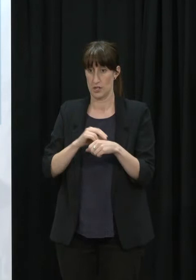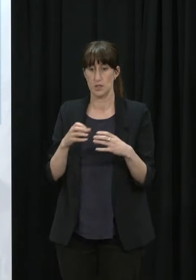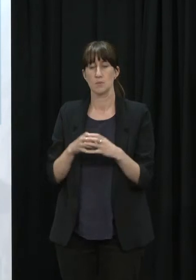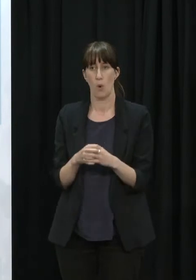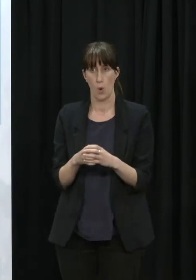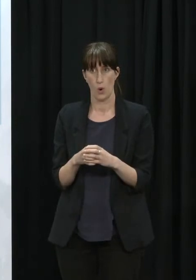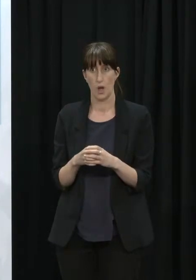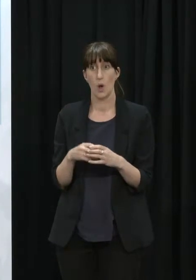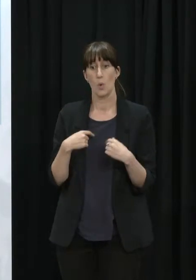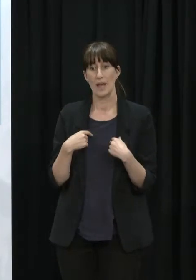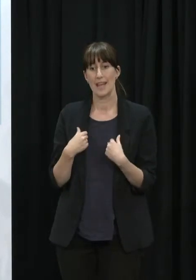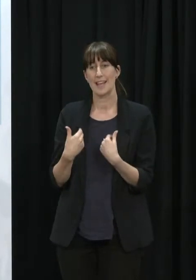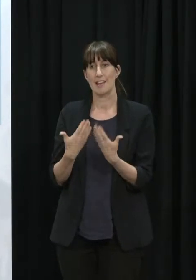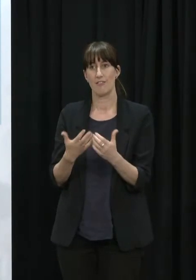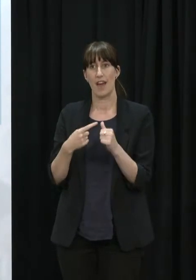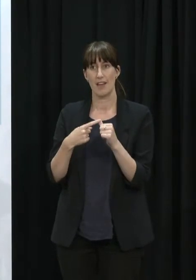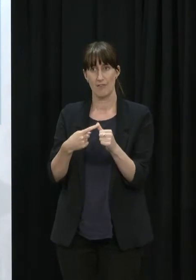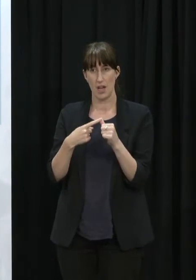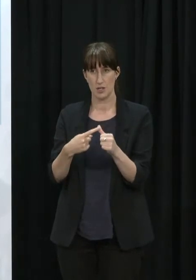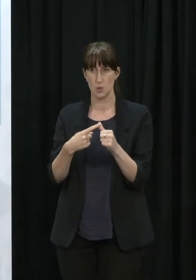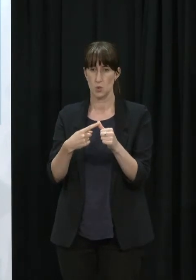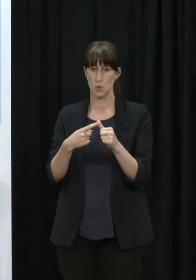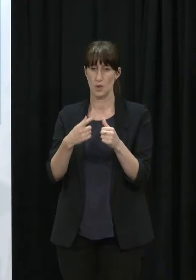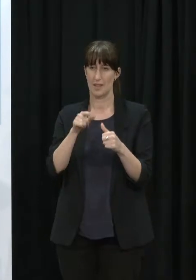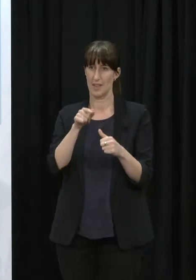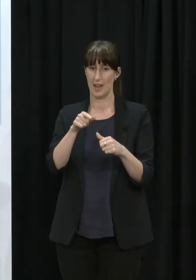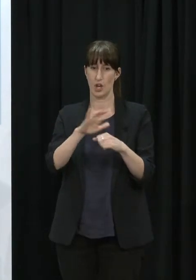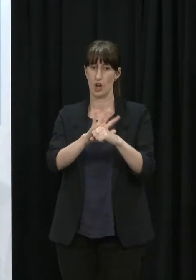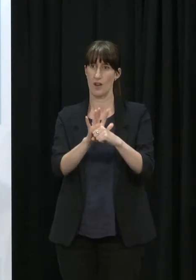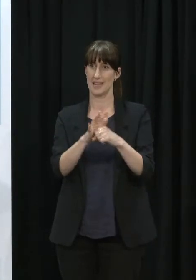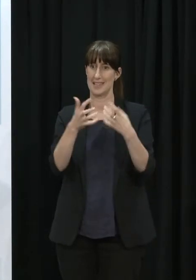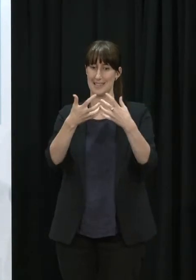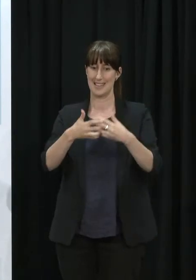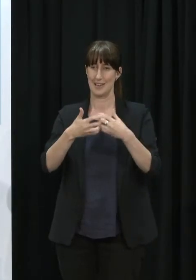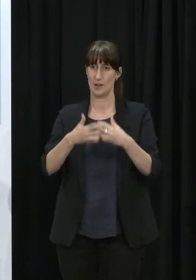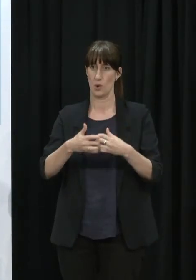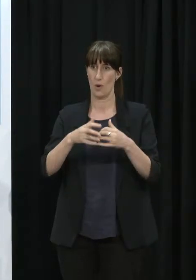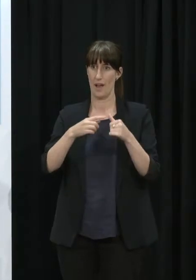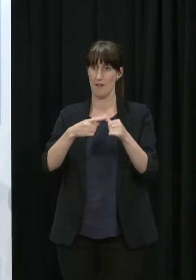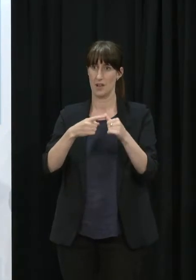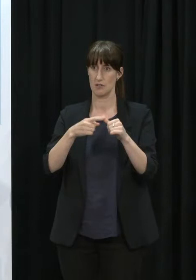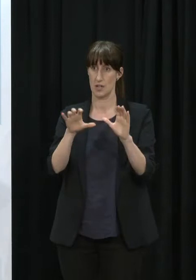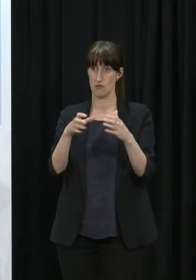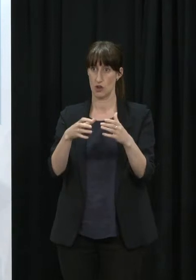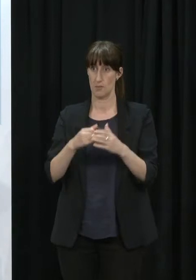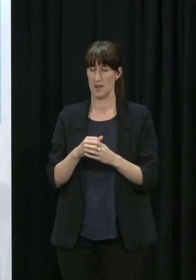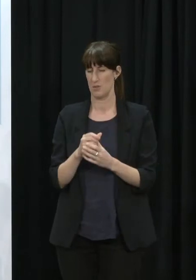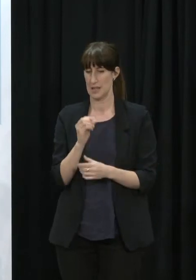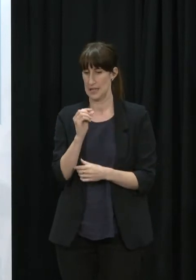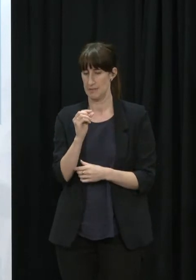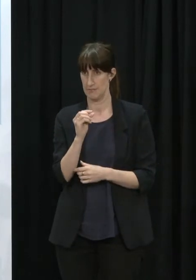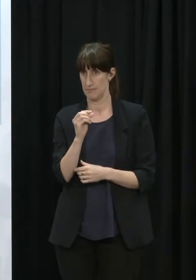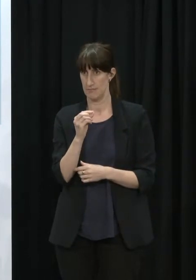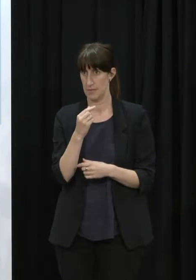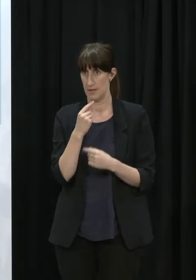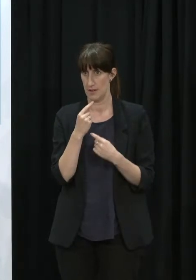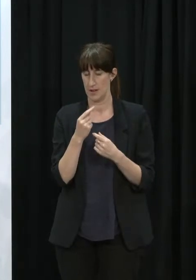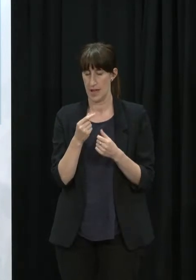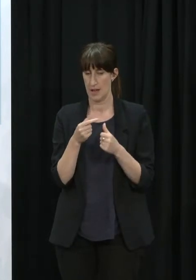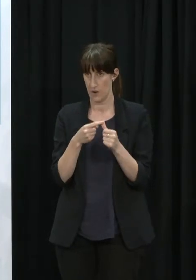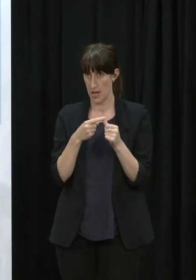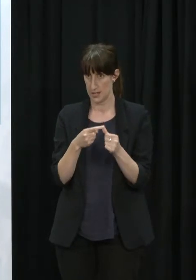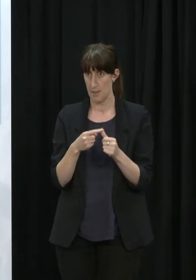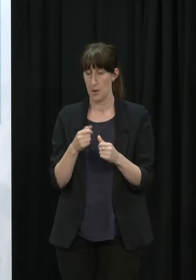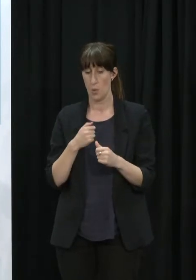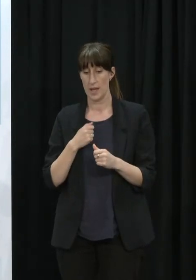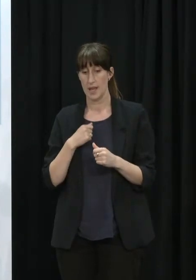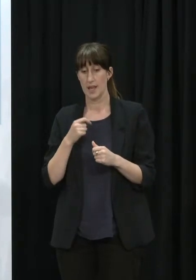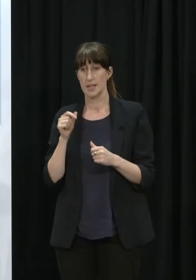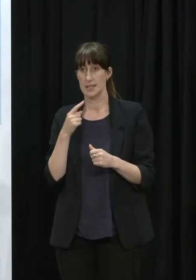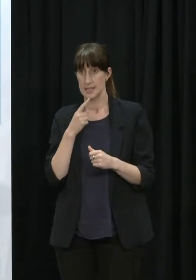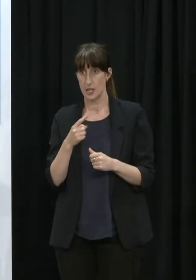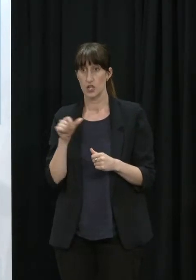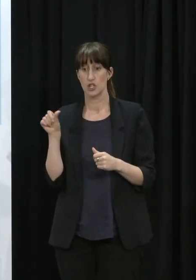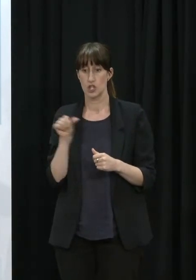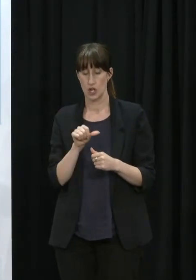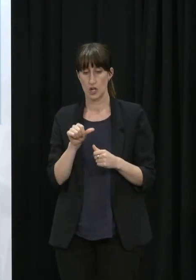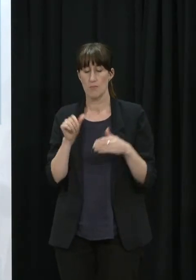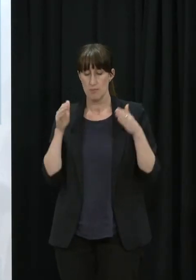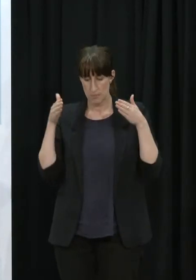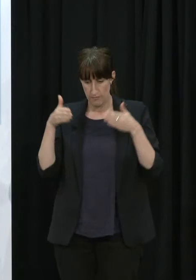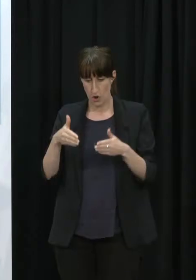Mai i taku tirohanga hei a.